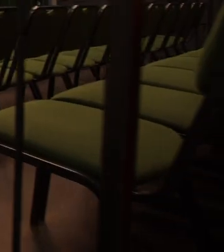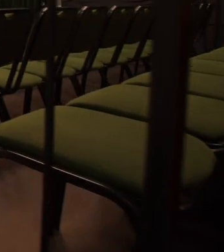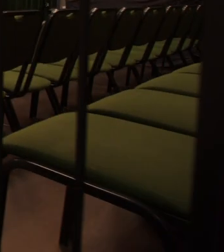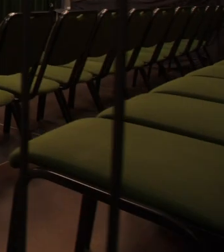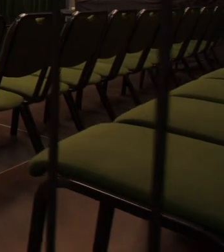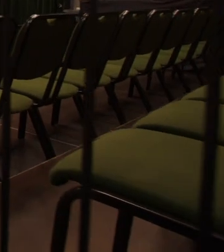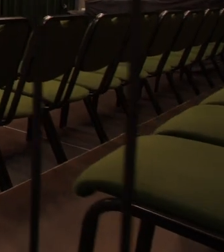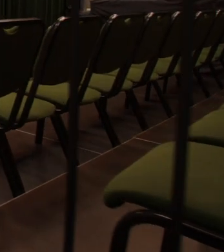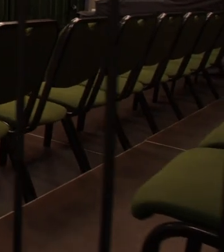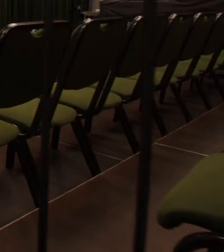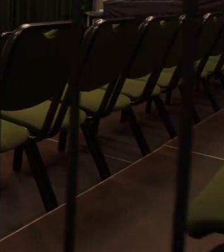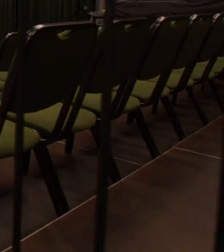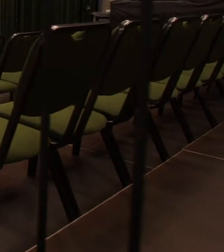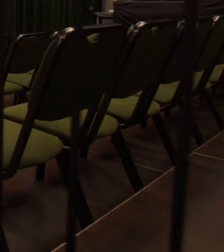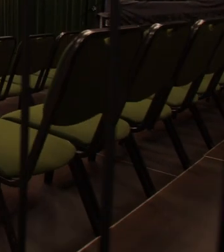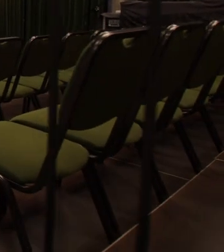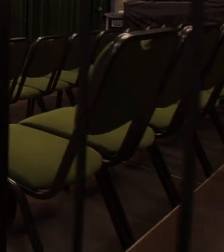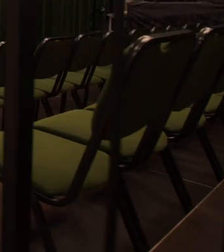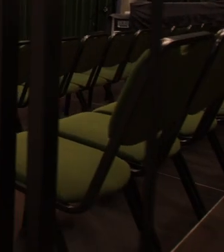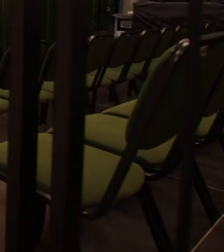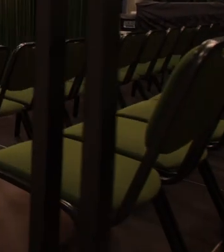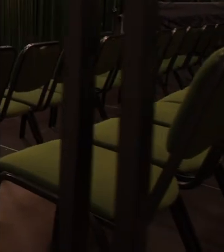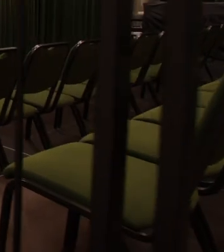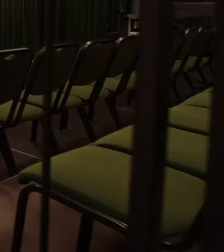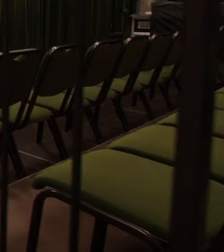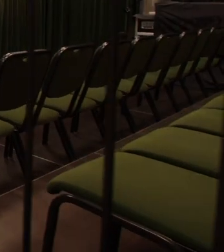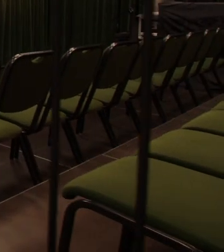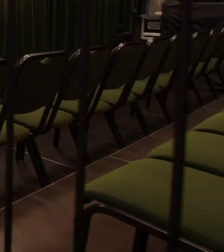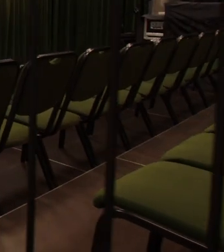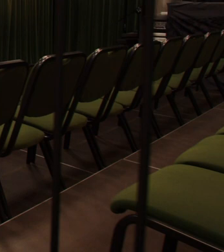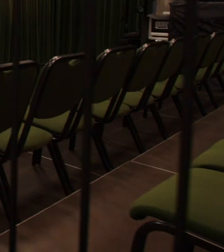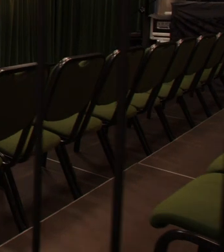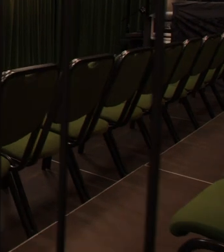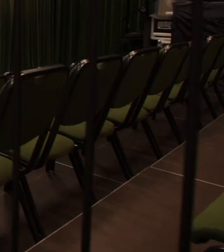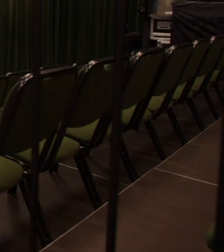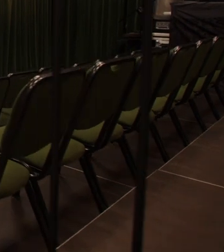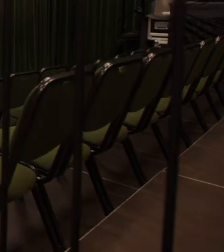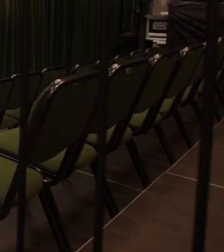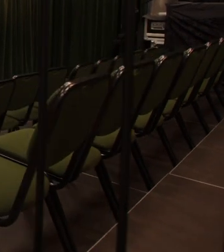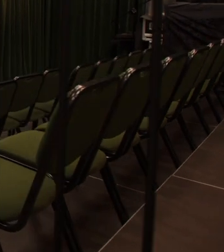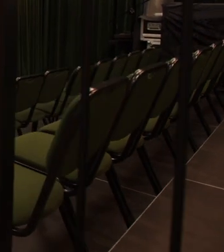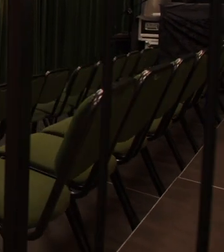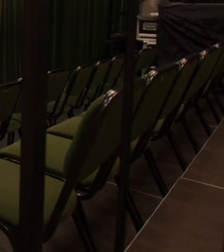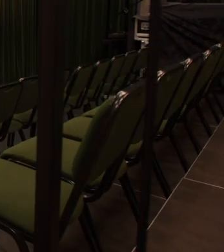Lektor AD: Sala widowiskowa. Prowadzą do niej drzwi jednoskrzydłowe. Wewnątrz jest widownia z podniesionymi rzędami siedzeń.